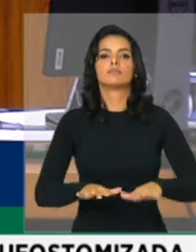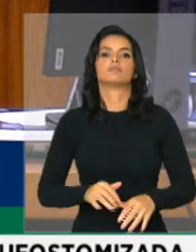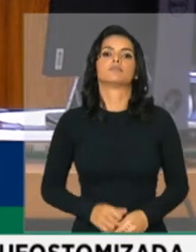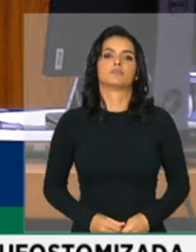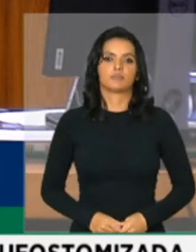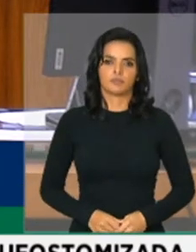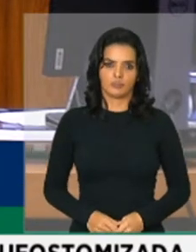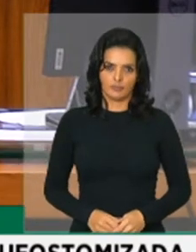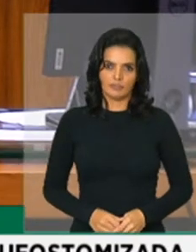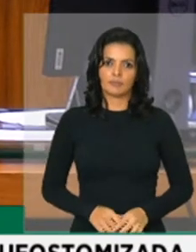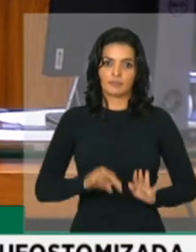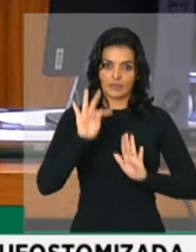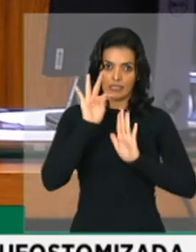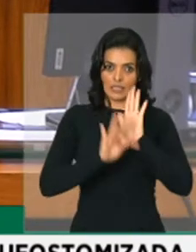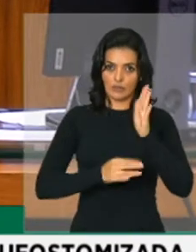PROVISÓRIA N °. 1017/20